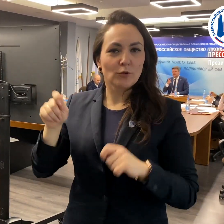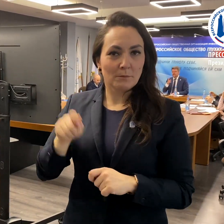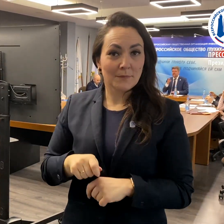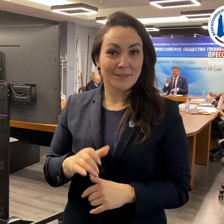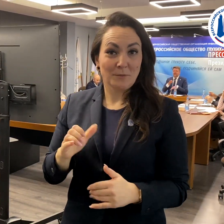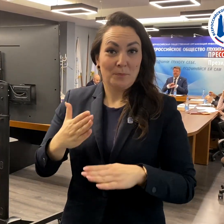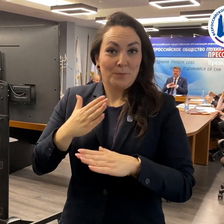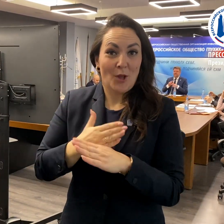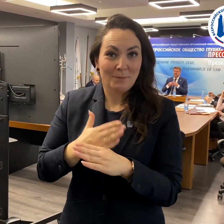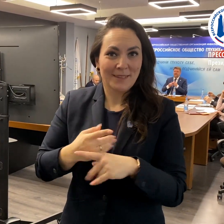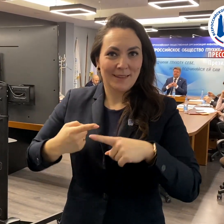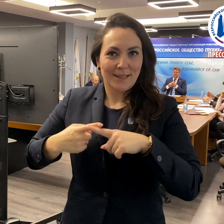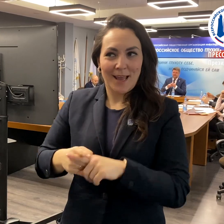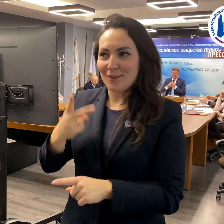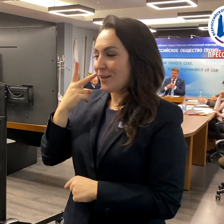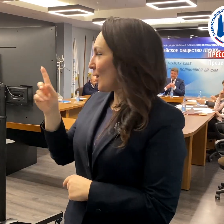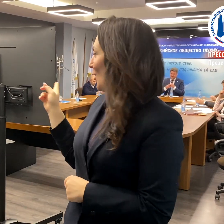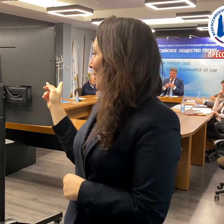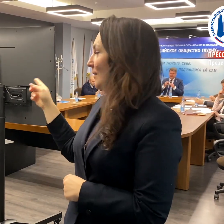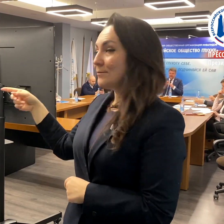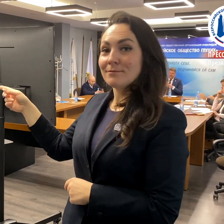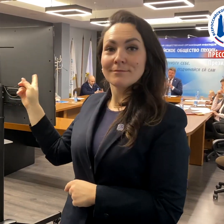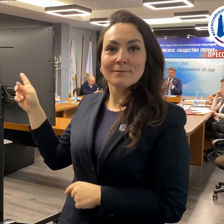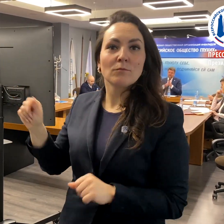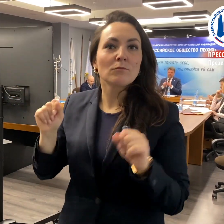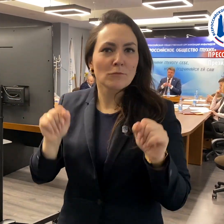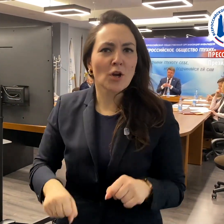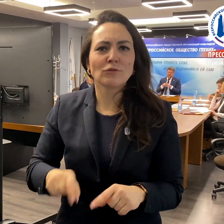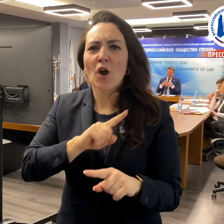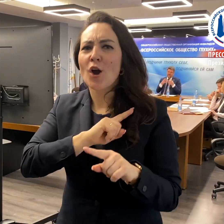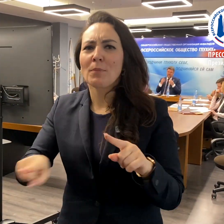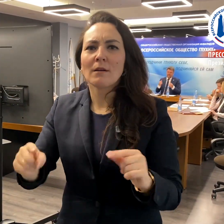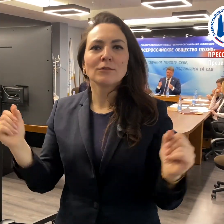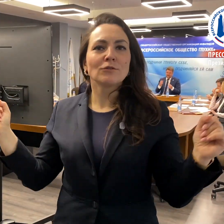Это постановление было принято на 11-ом пленуме.